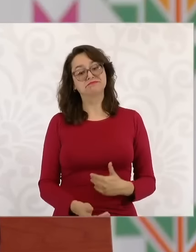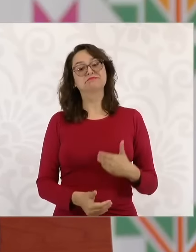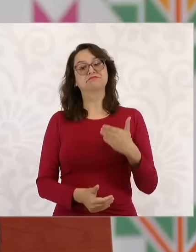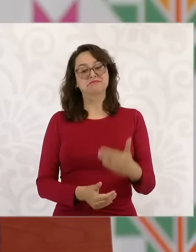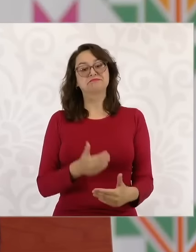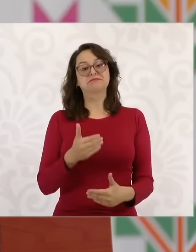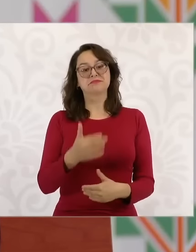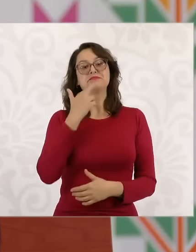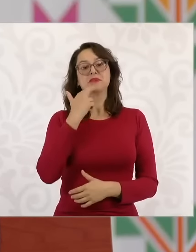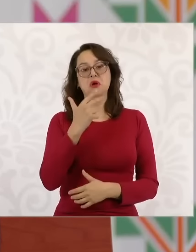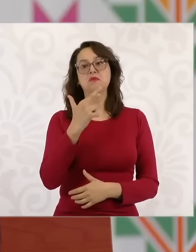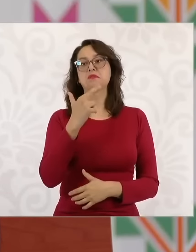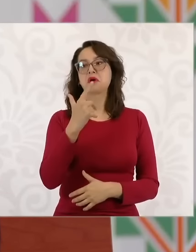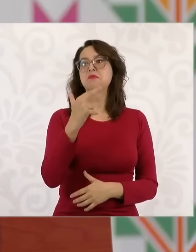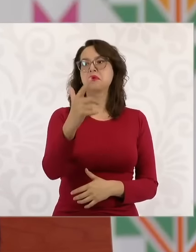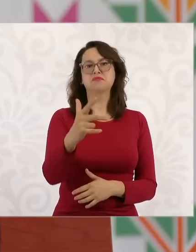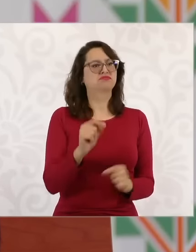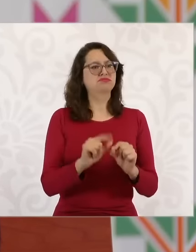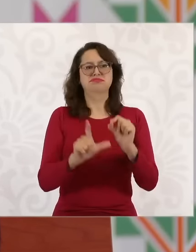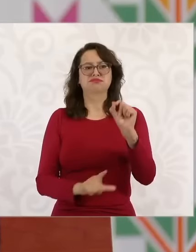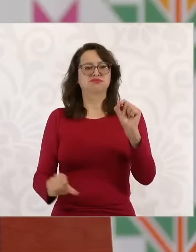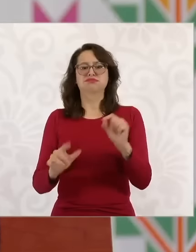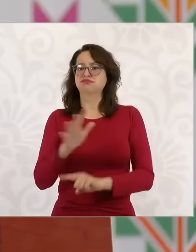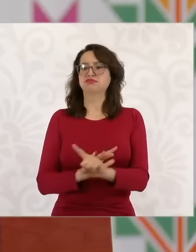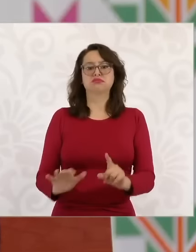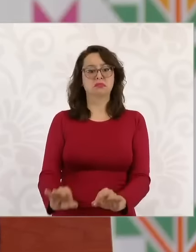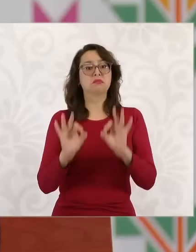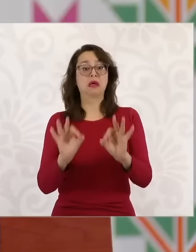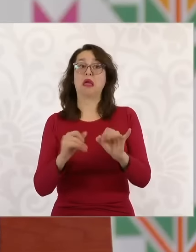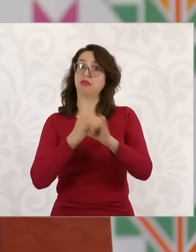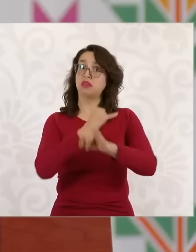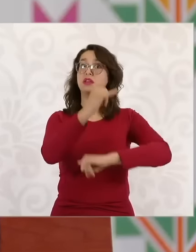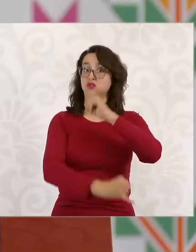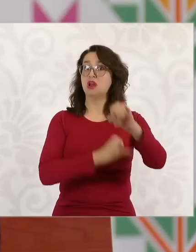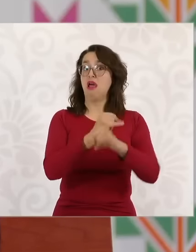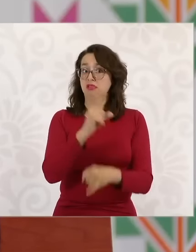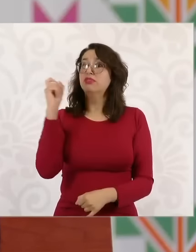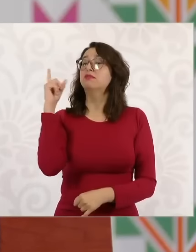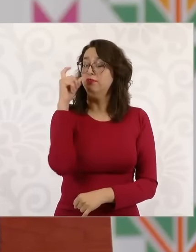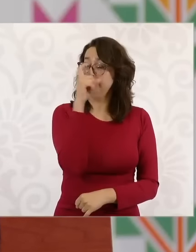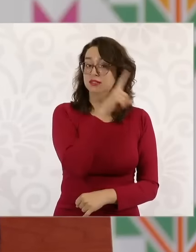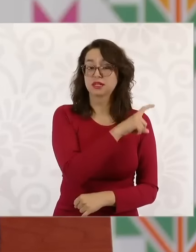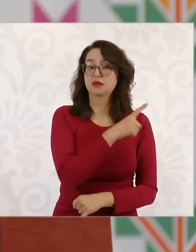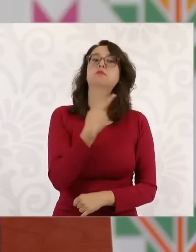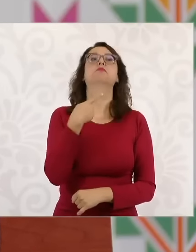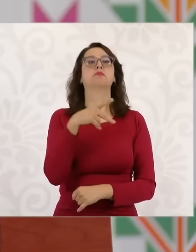Estamos bien, nos está yendo bien dentro de las circunstancias internacionales. Es decir, a todos